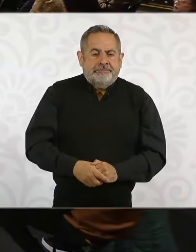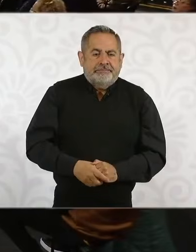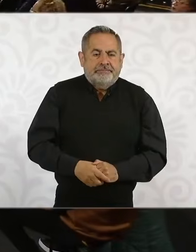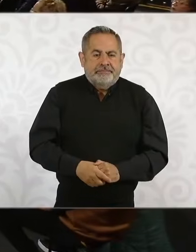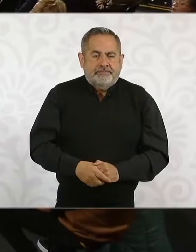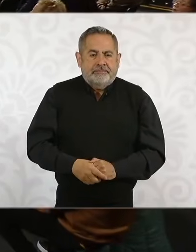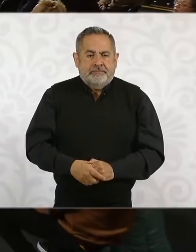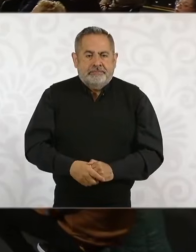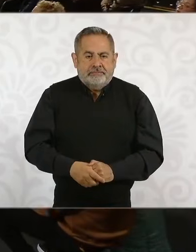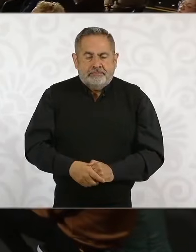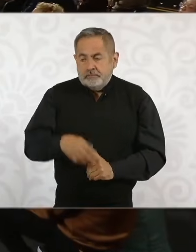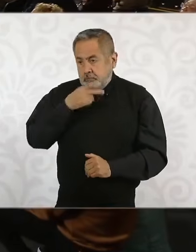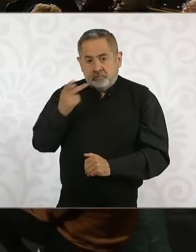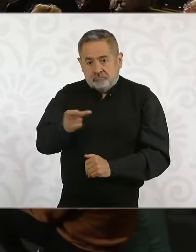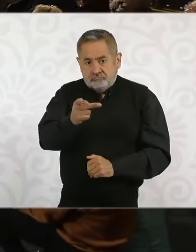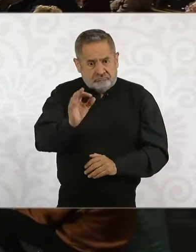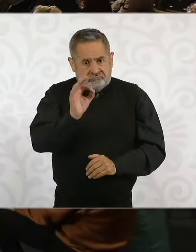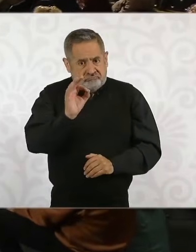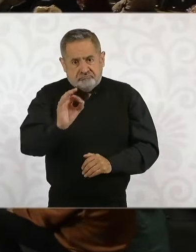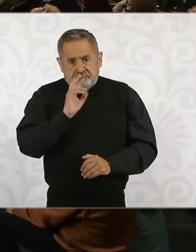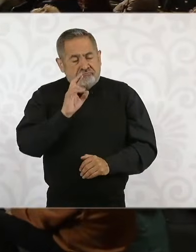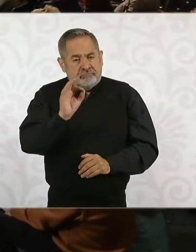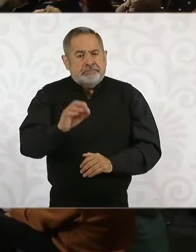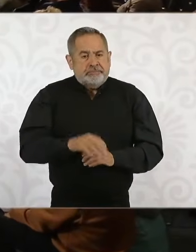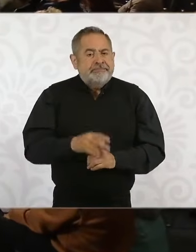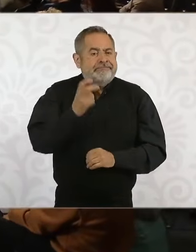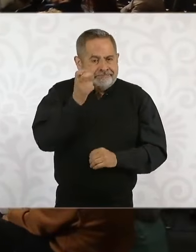Es una pregunta extraordinaria y es el cor de lo que estamos haciendo en empresas como